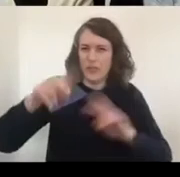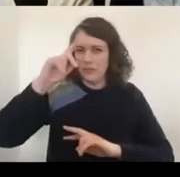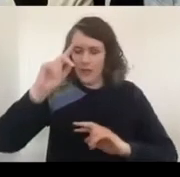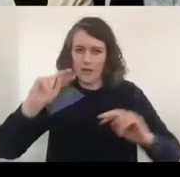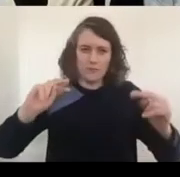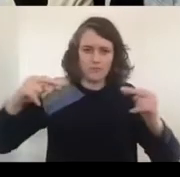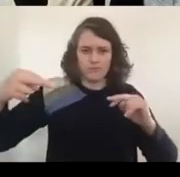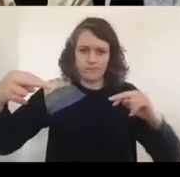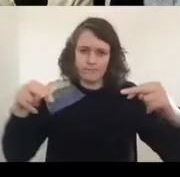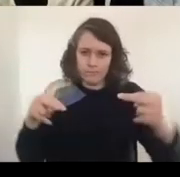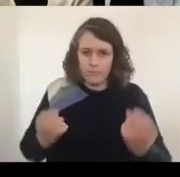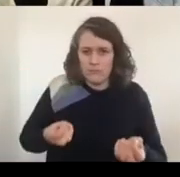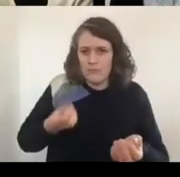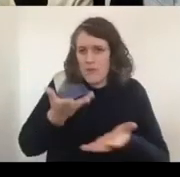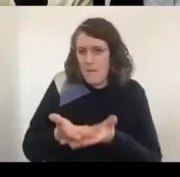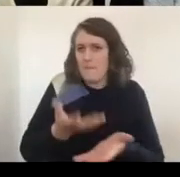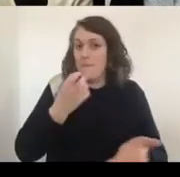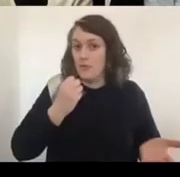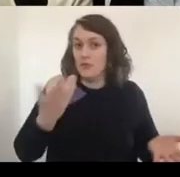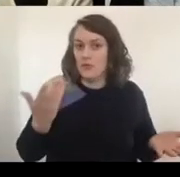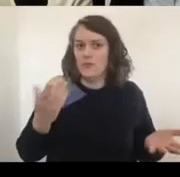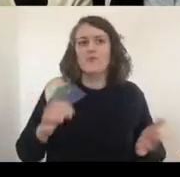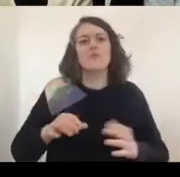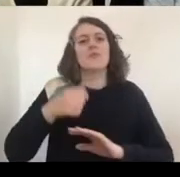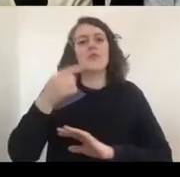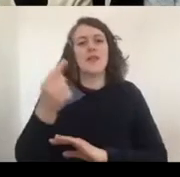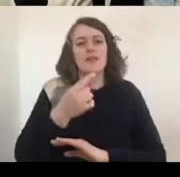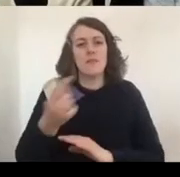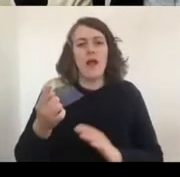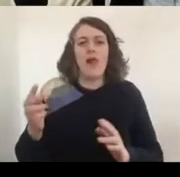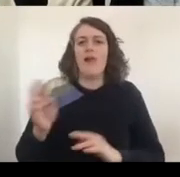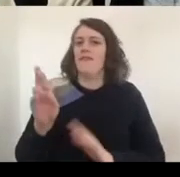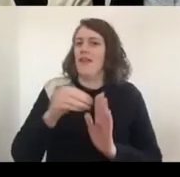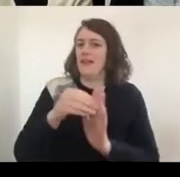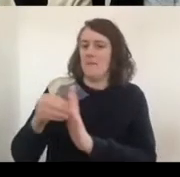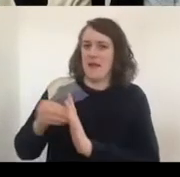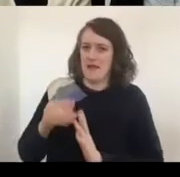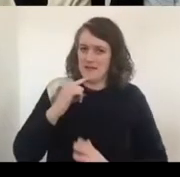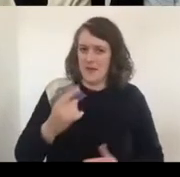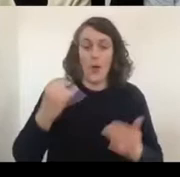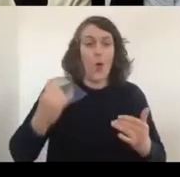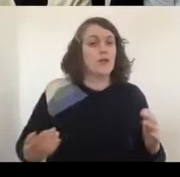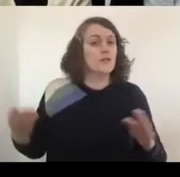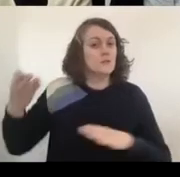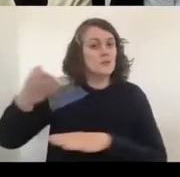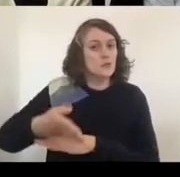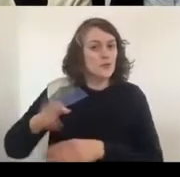Doch zunächst mag ich einmal die Runde vorstellen. Als Gast heute dabei Joachim Schulte, unteranderem